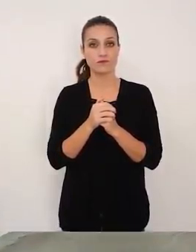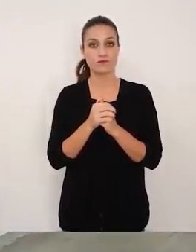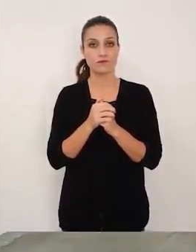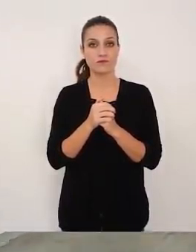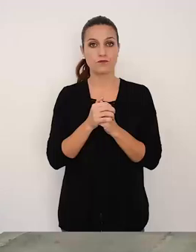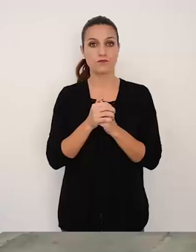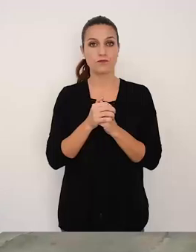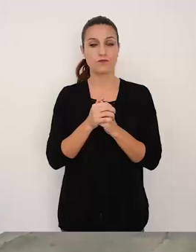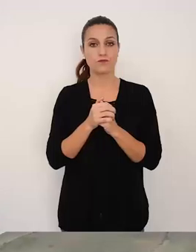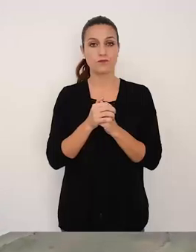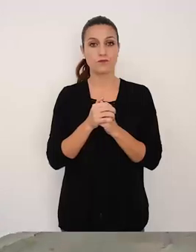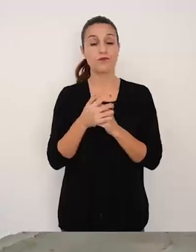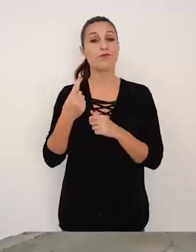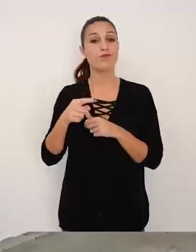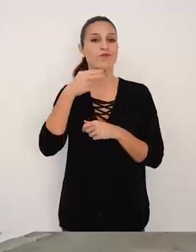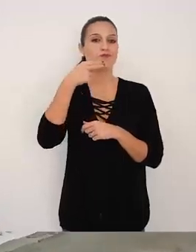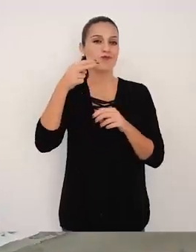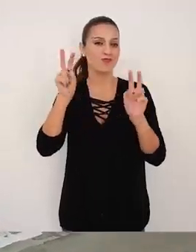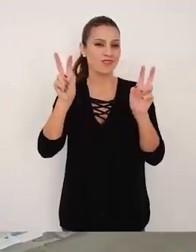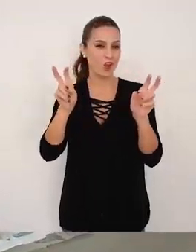Giustamente definito come “il giardino megalitico